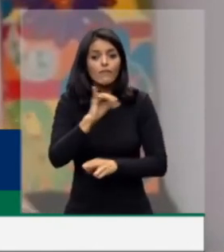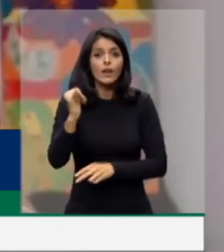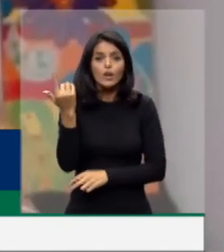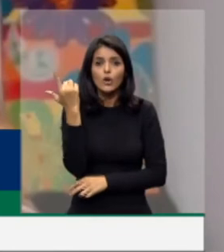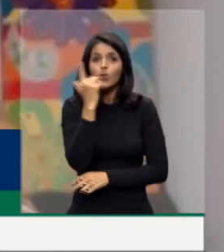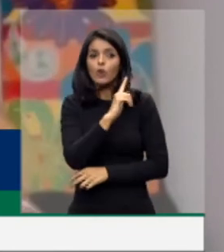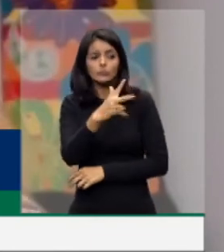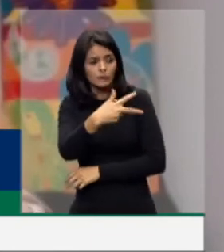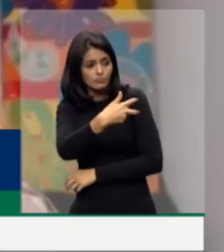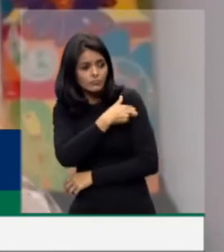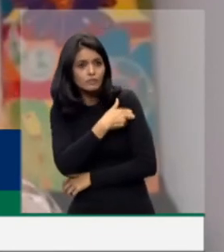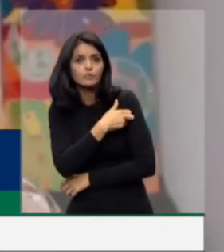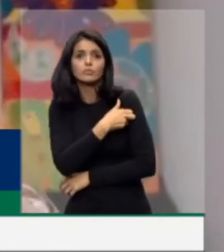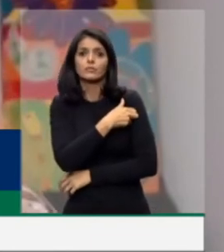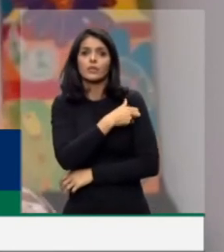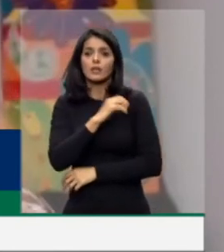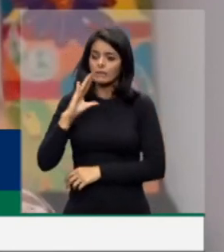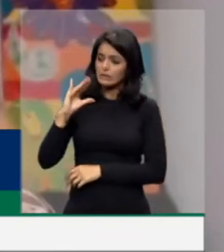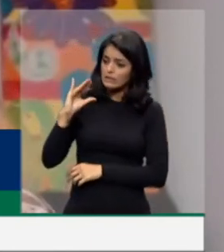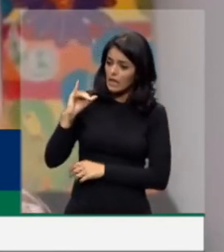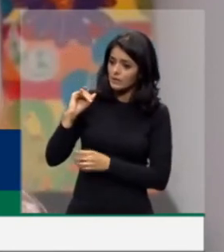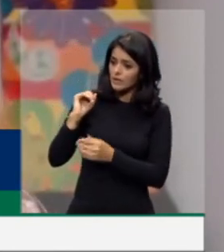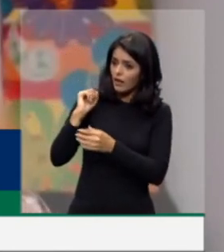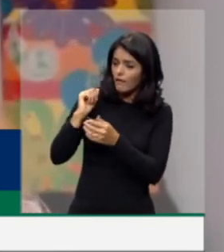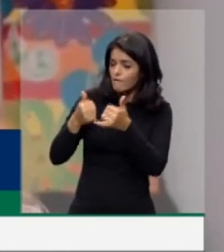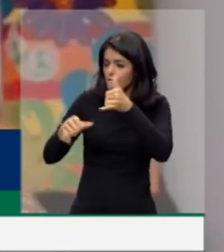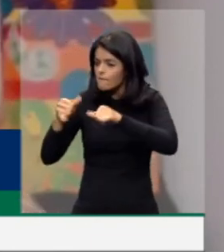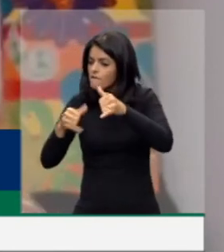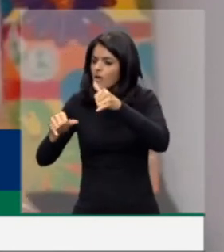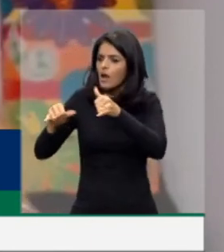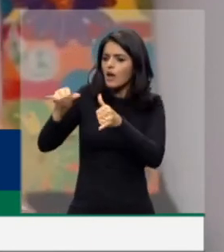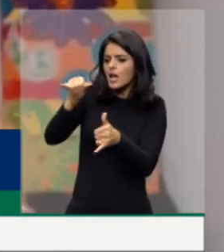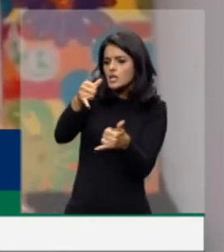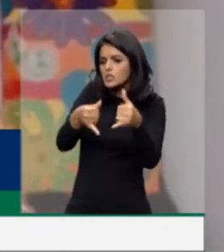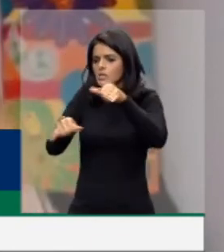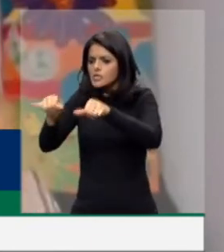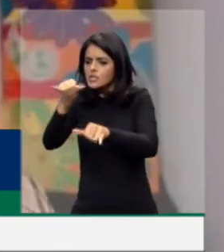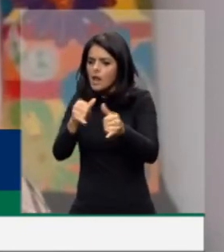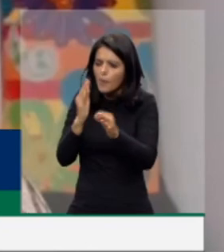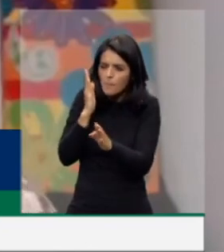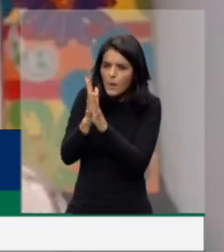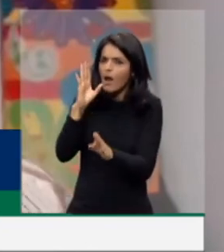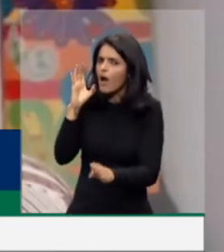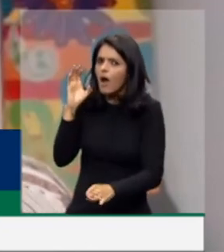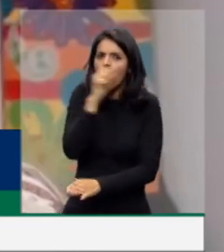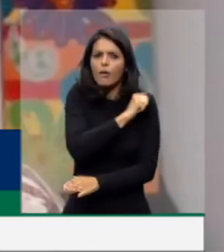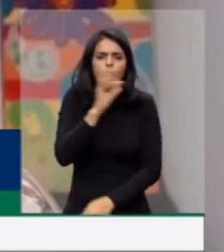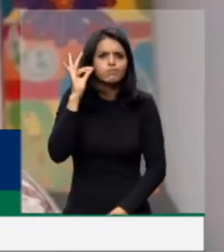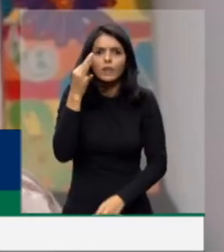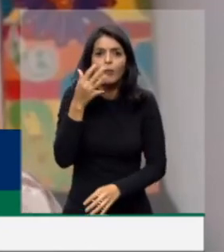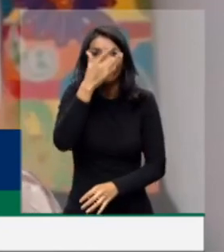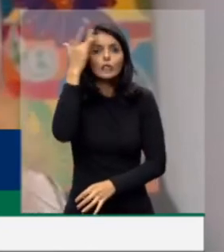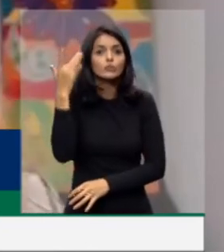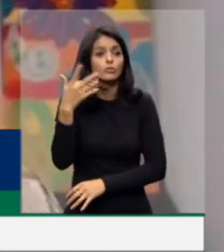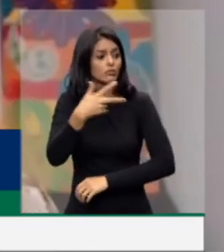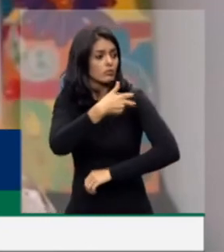UMA ALEGRIA, UMA ESPERANÇA, UMA LUZ, QUE OUTROS PAÍSES ESTÃO COM ESSA ESPERANÇA COM ESSA POSSIBILIDADE DE ENFRENTAR PANDEMIA, PORQUE A